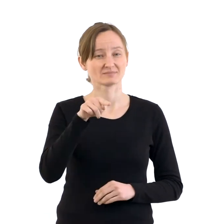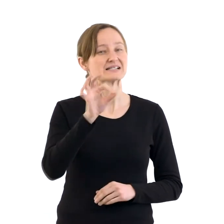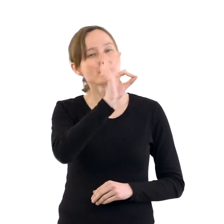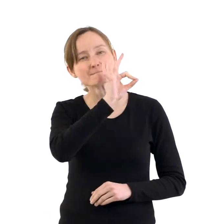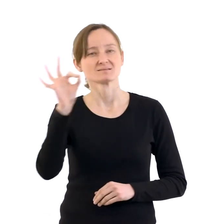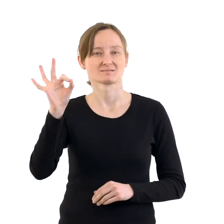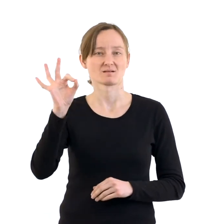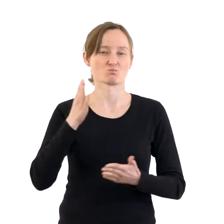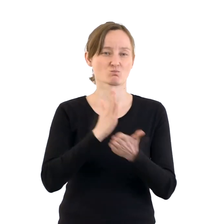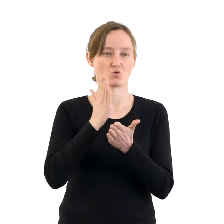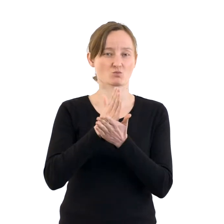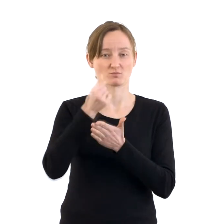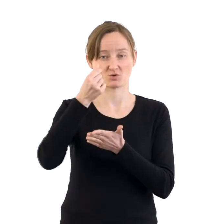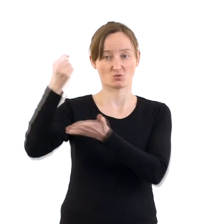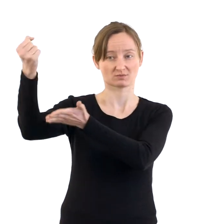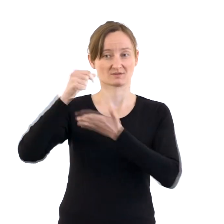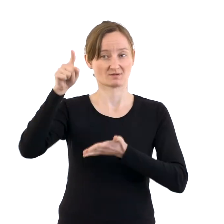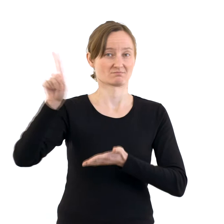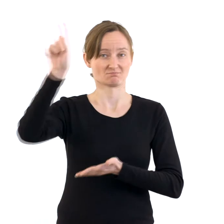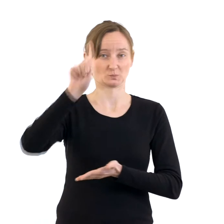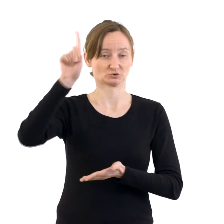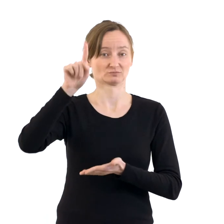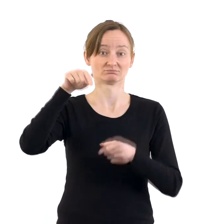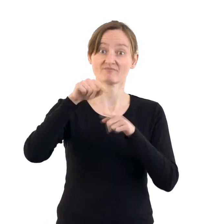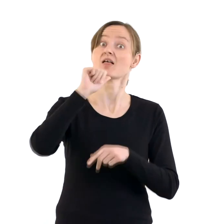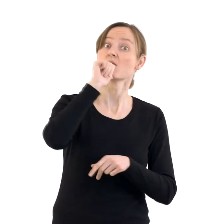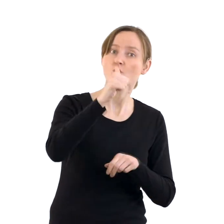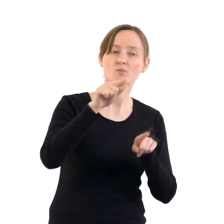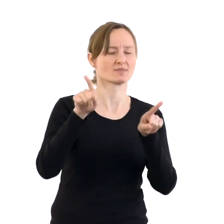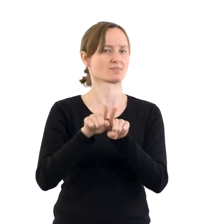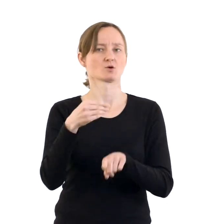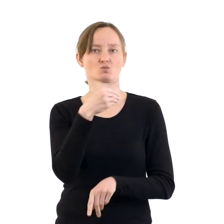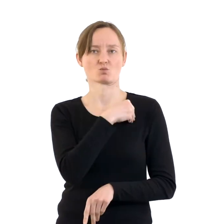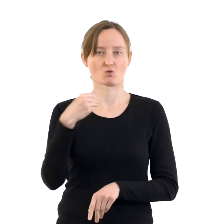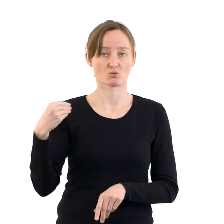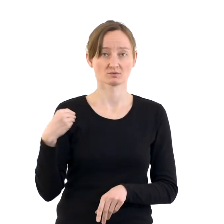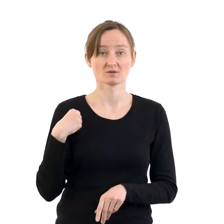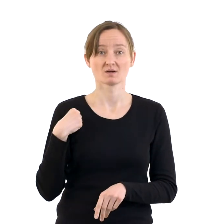Jest to uproszczona forma pomocy publicznej w Europie,